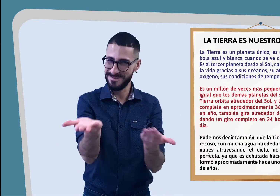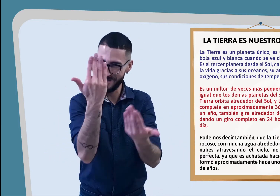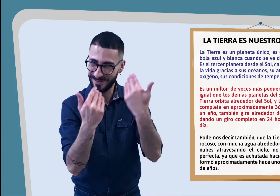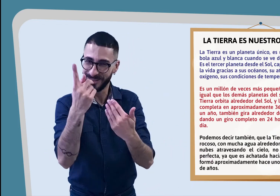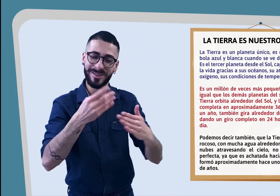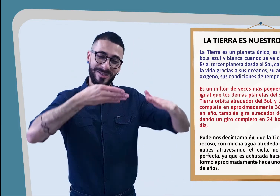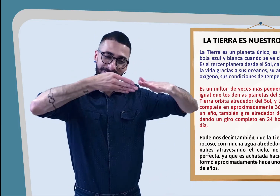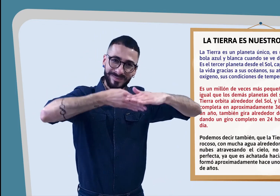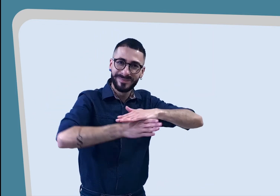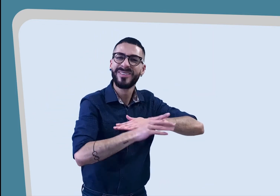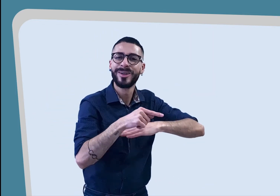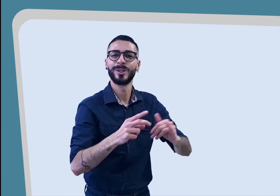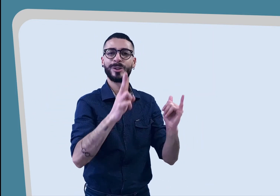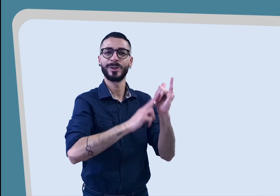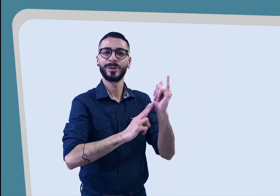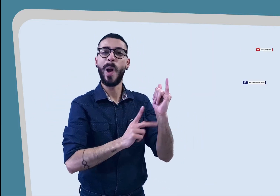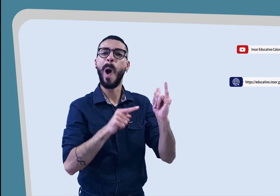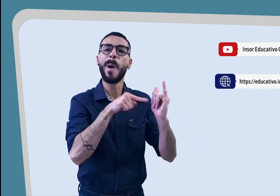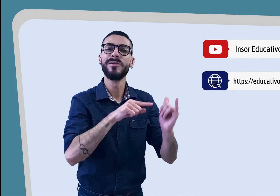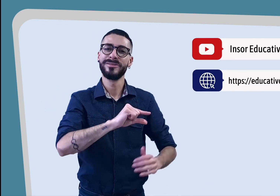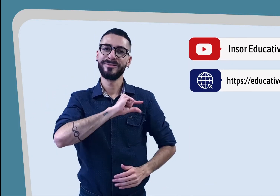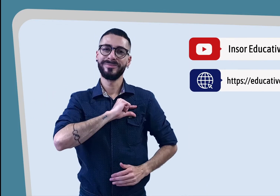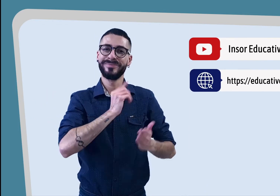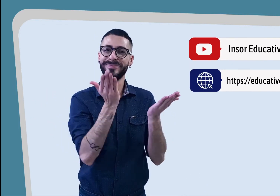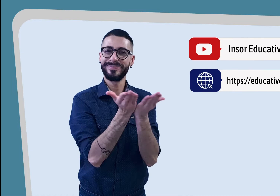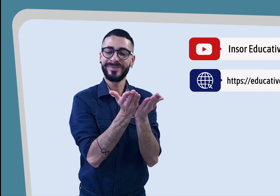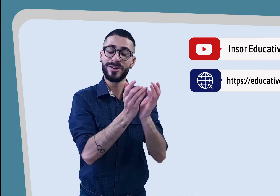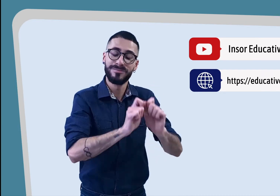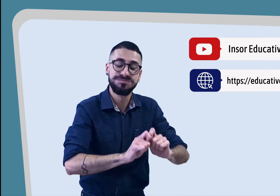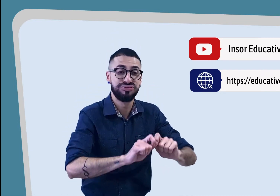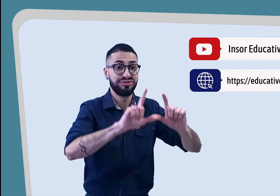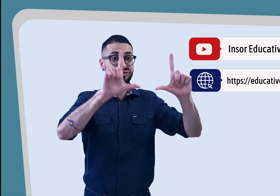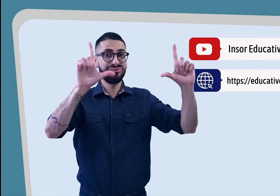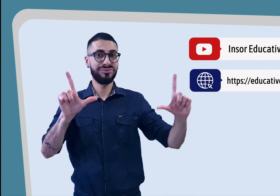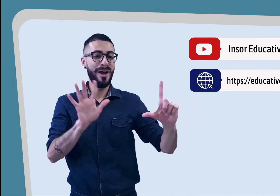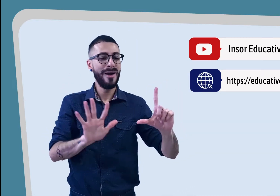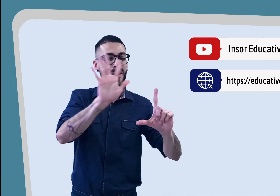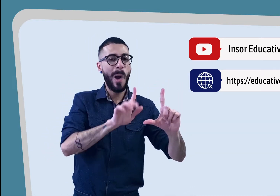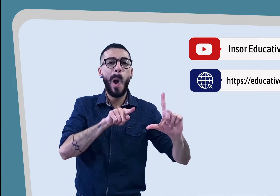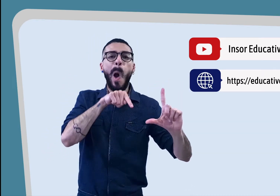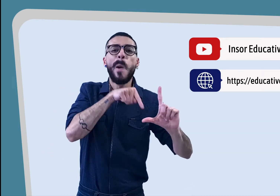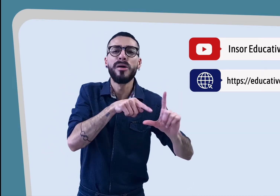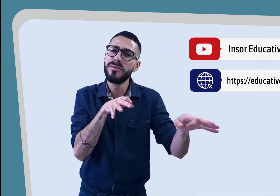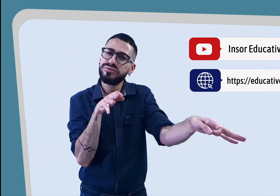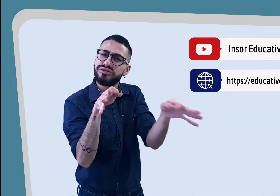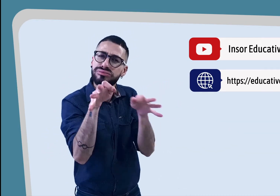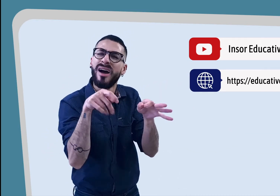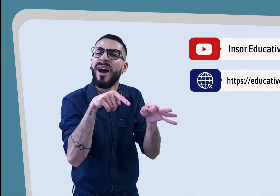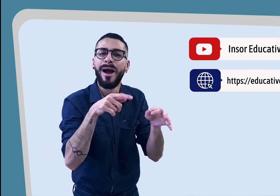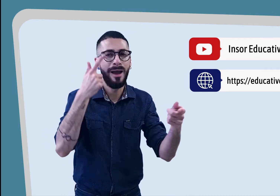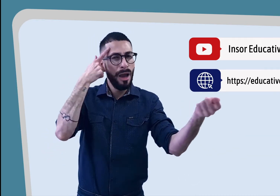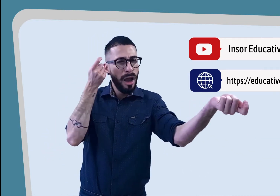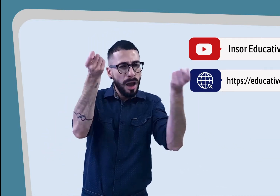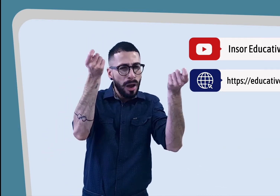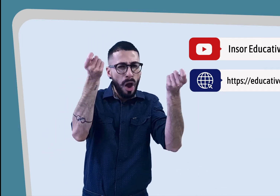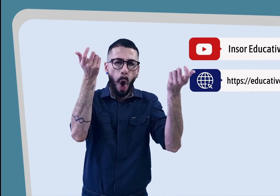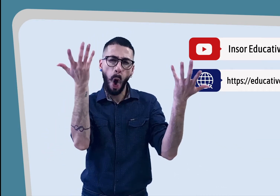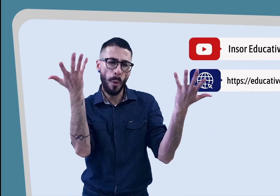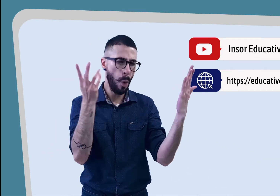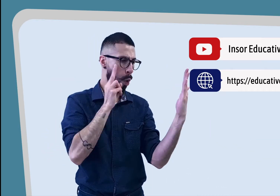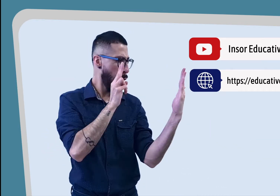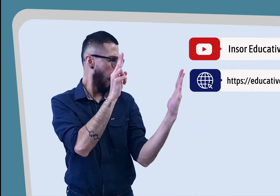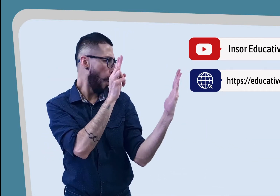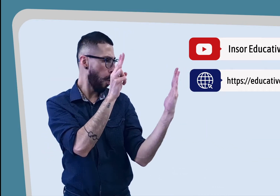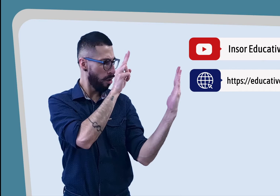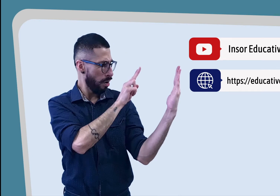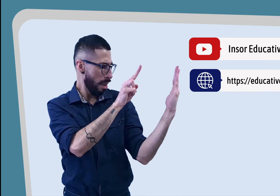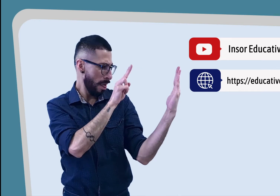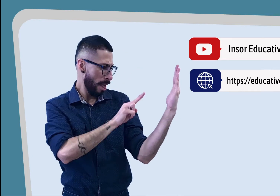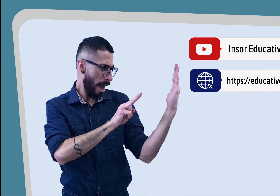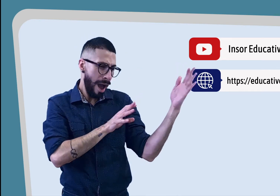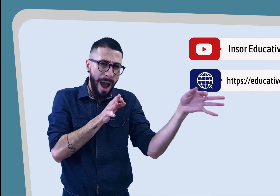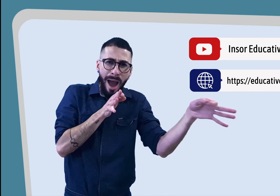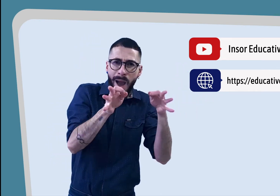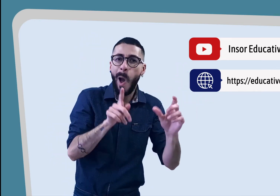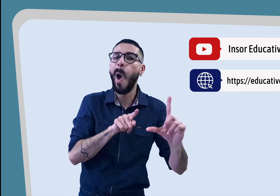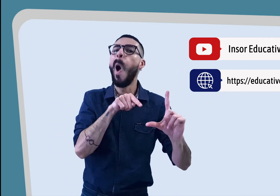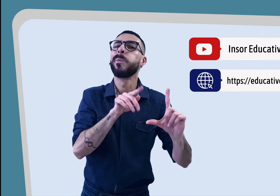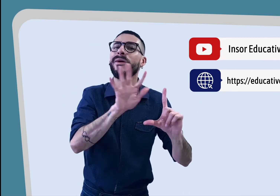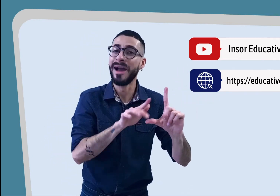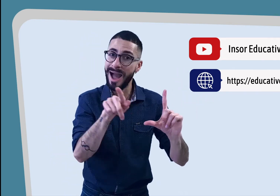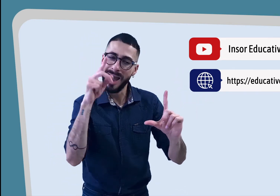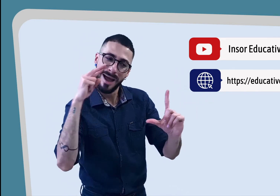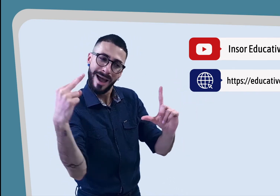pueden ingresar al canal de YouTube o la plataforma de INSOR Educativo. Allí encontrarán más videos.